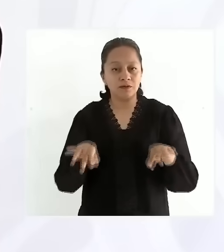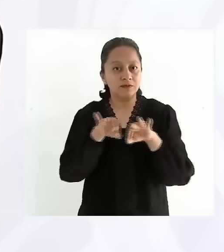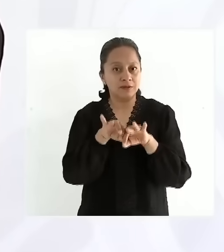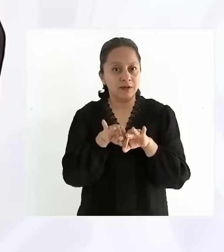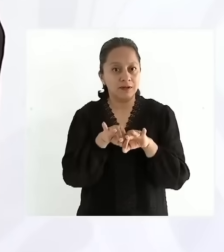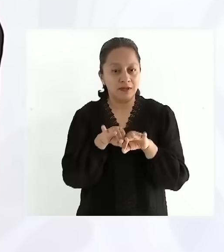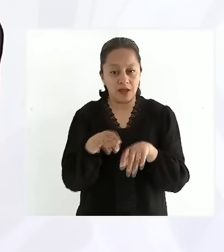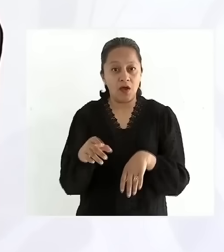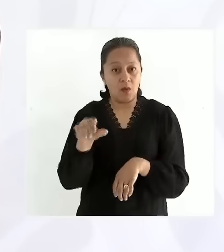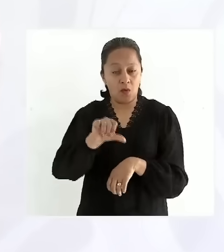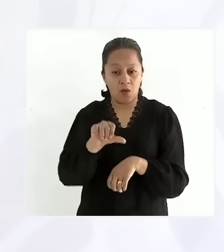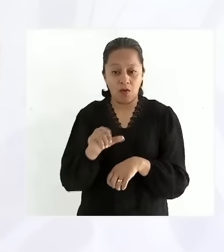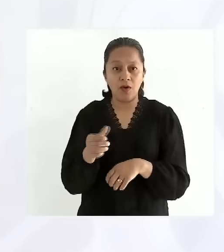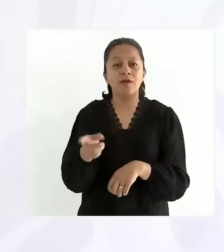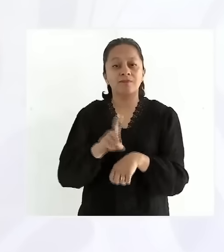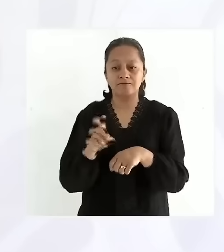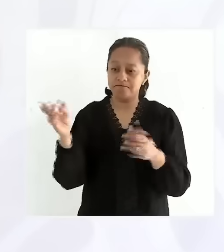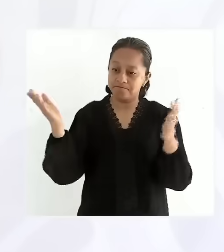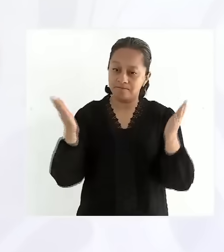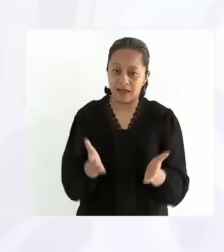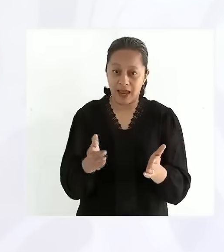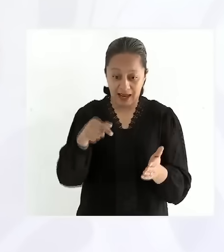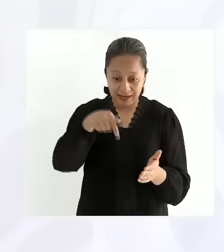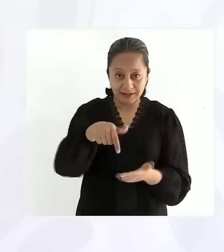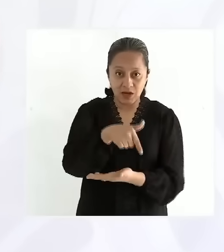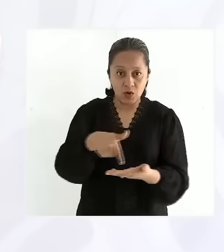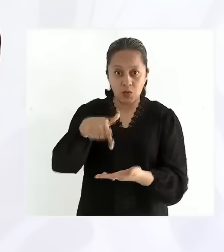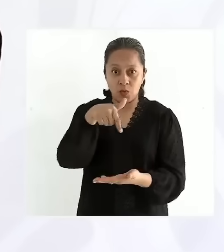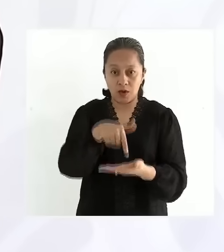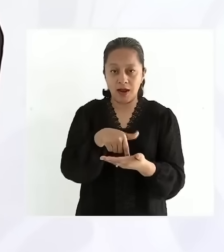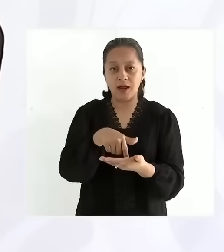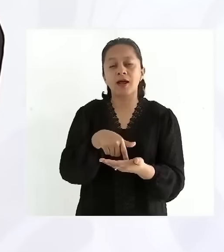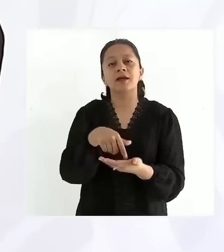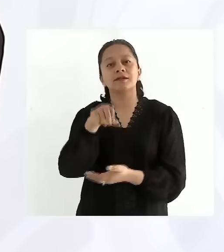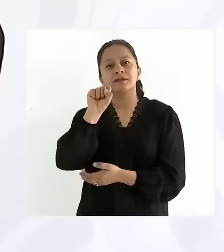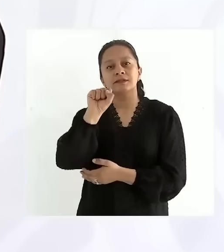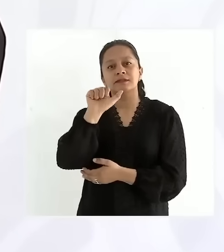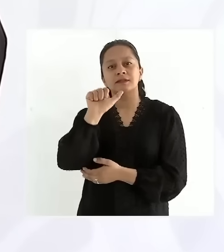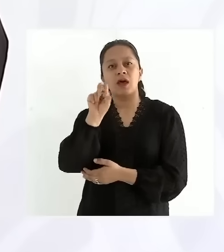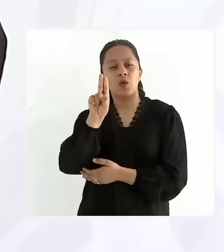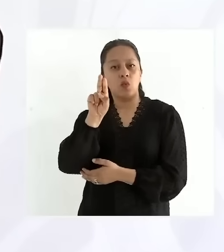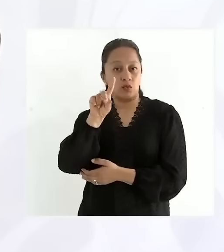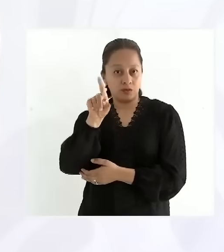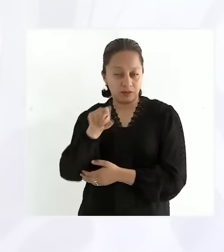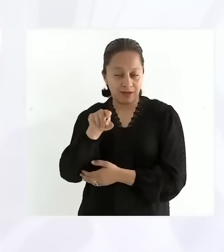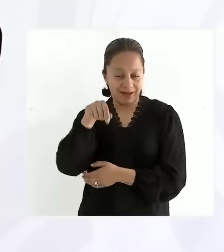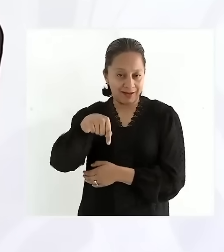venir a esta planta de generación de energía, el Saus orgullo para Querétaro por las necesidades